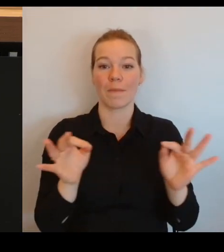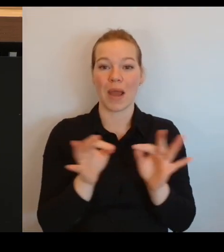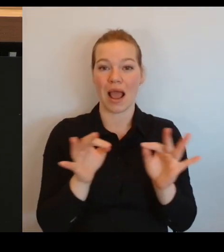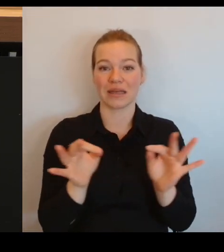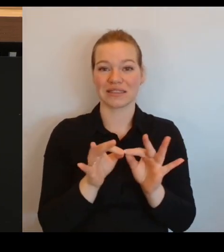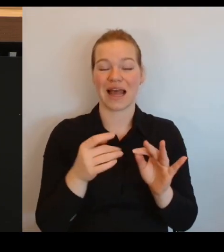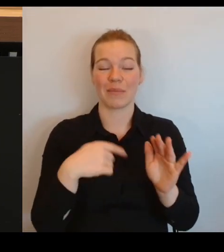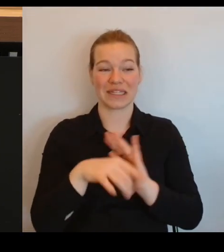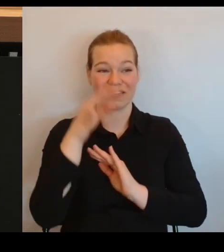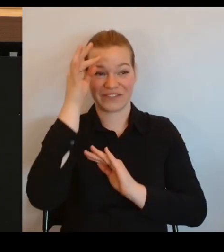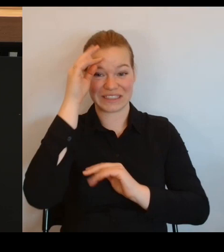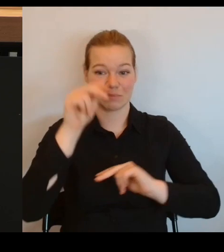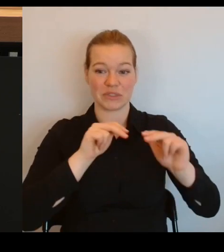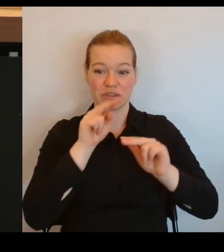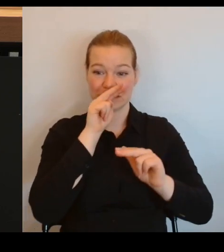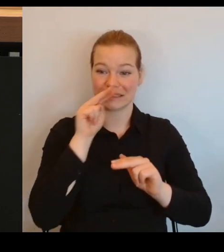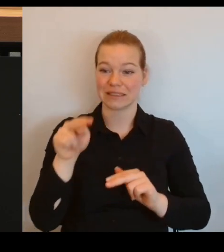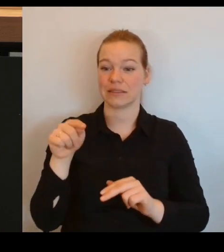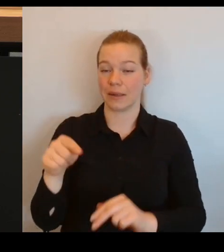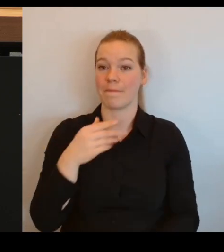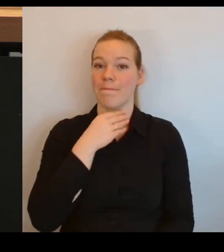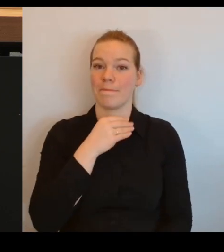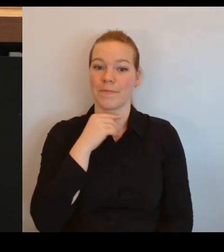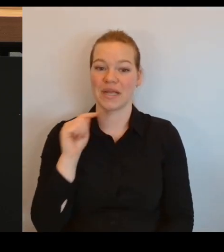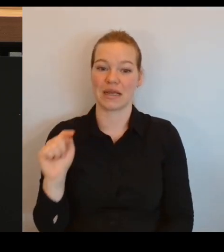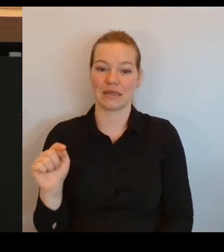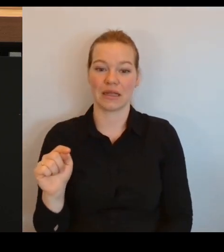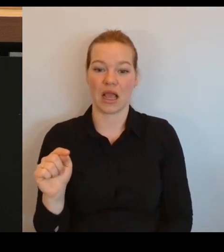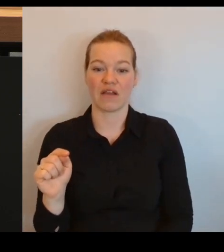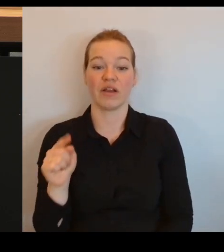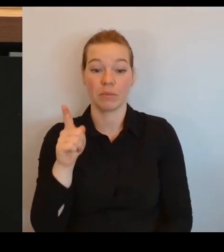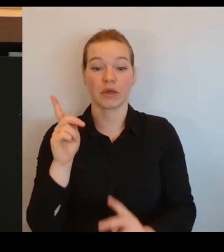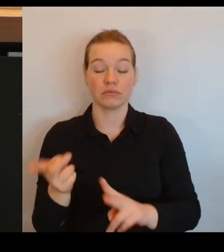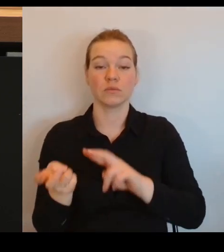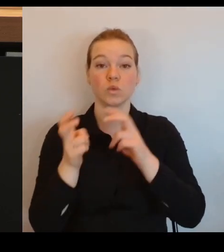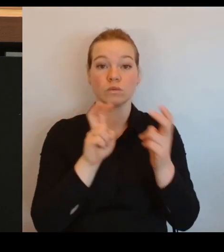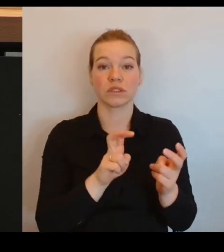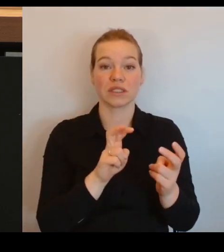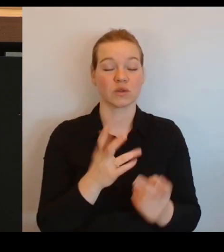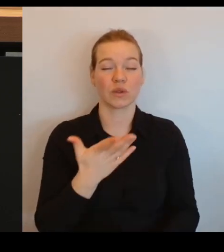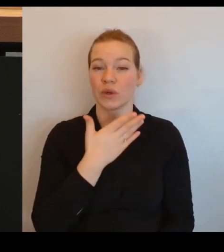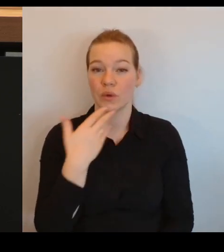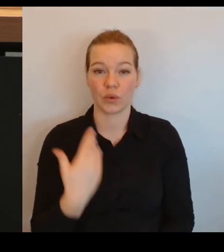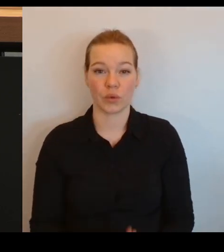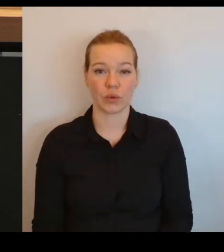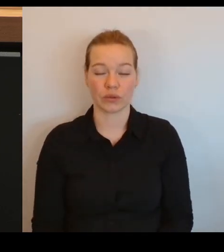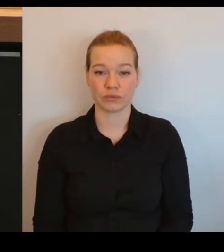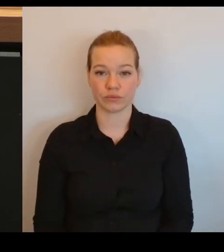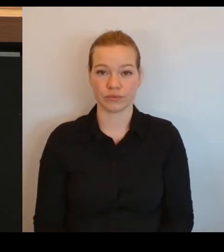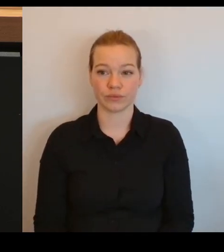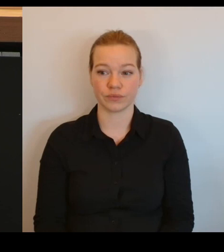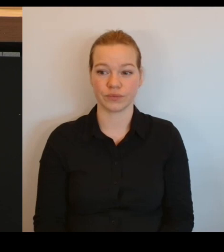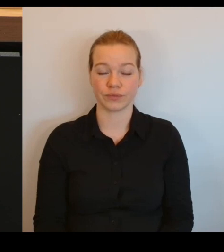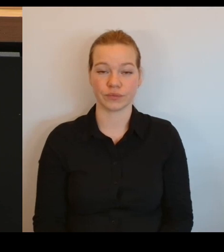Aber auch hier gilt Die Gelder dürfen gerade in diesem Bereich nicht gekürzt werden. Die mit Wissensmanagement verbundenen